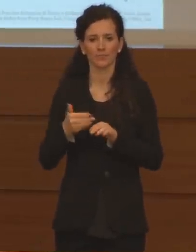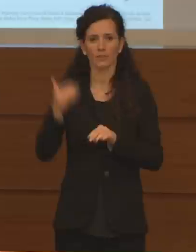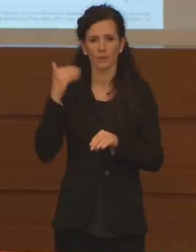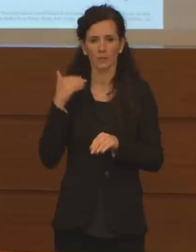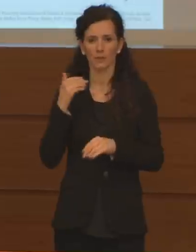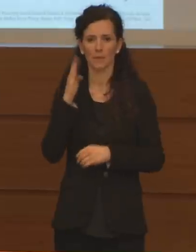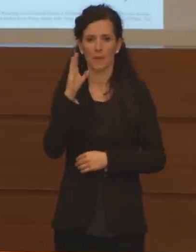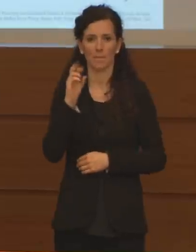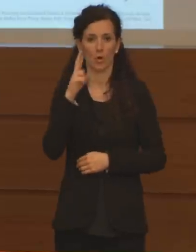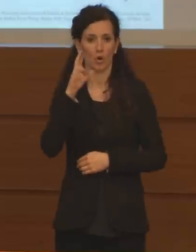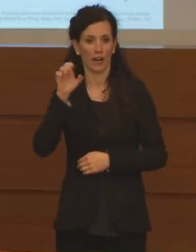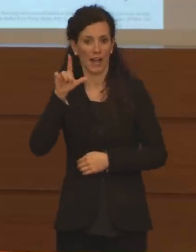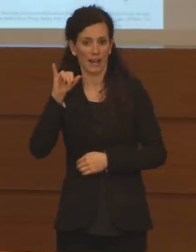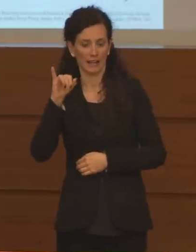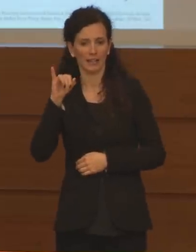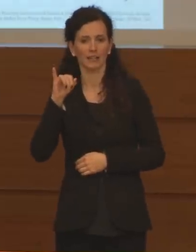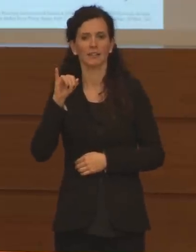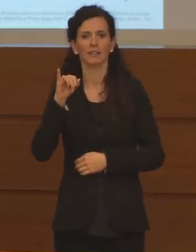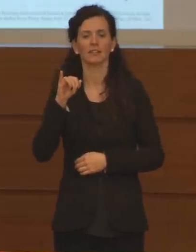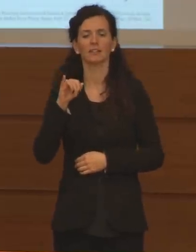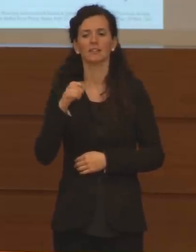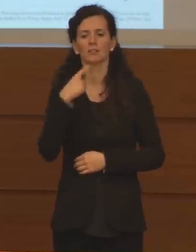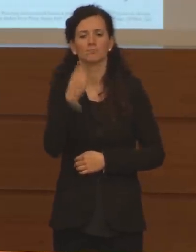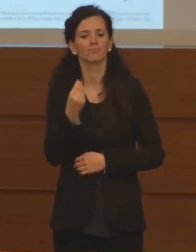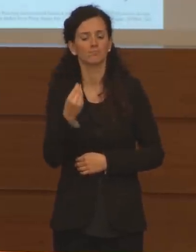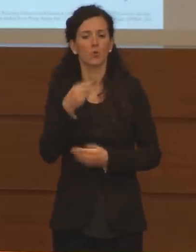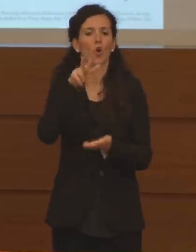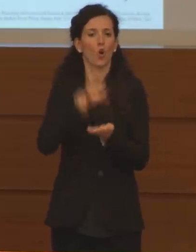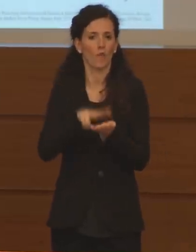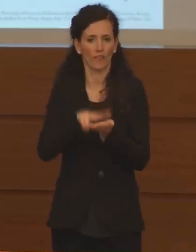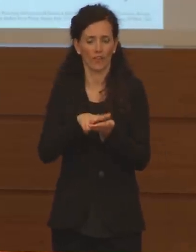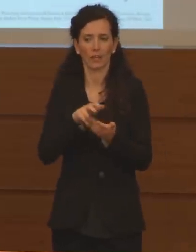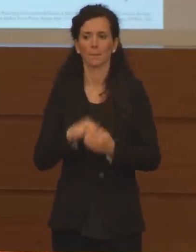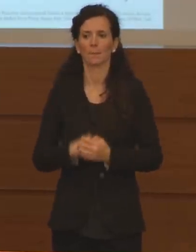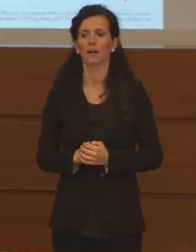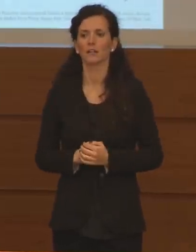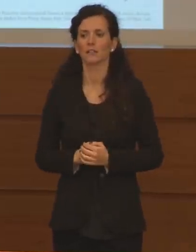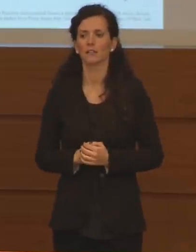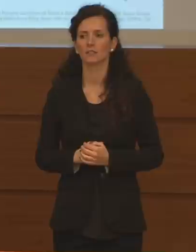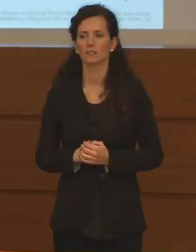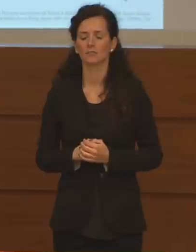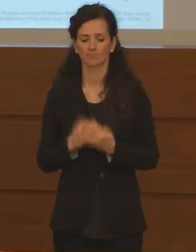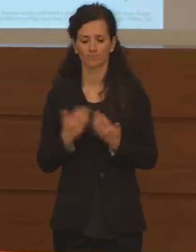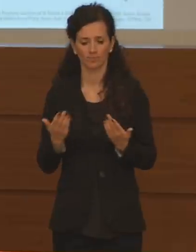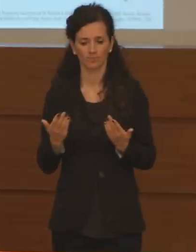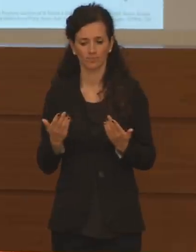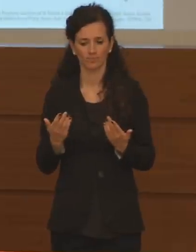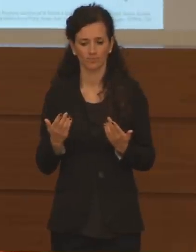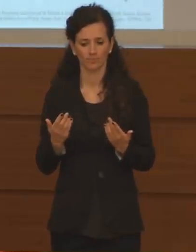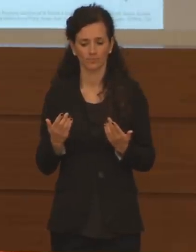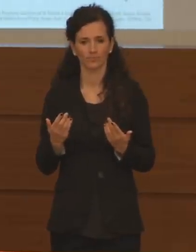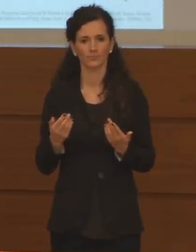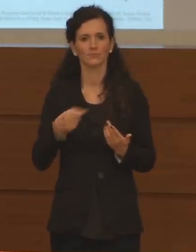circa le conferme, quando noi diciamo per esempio